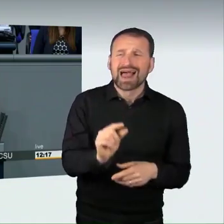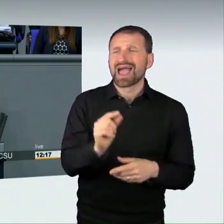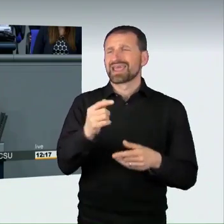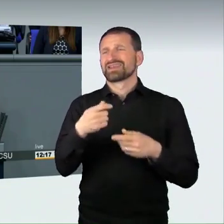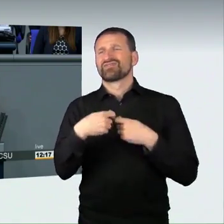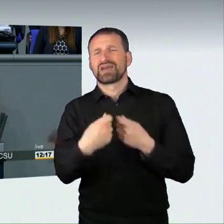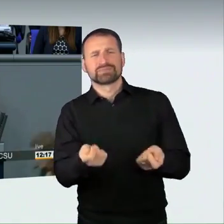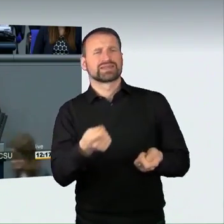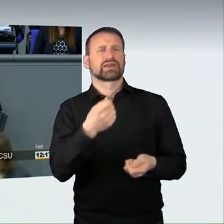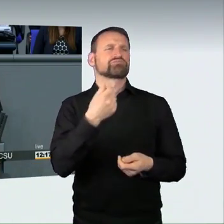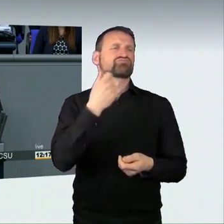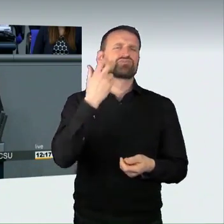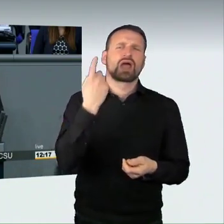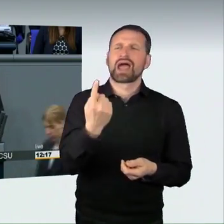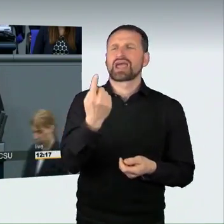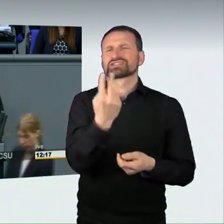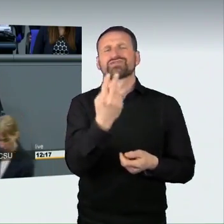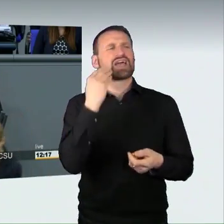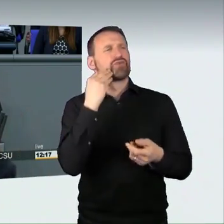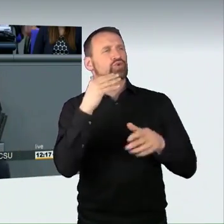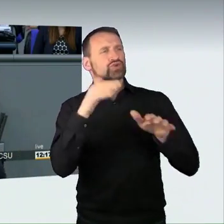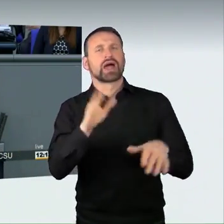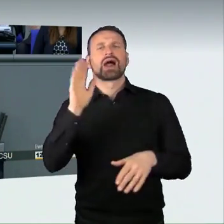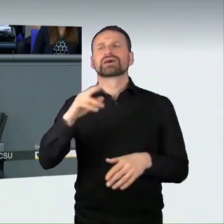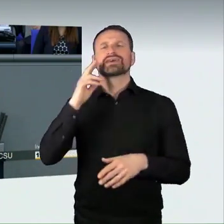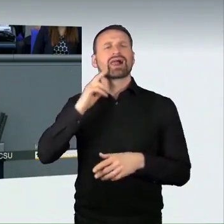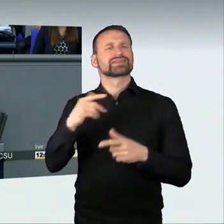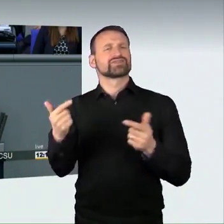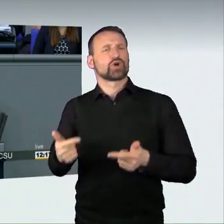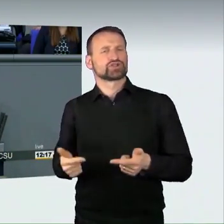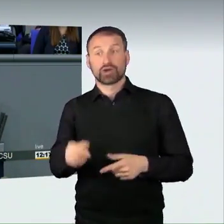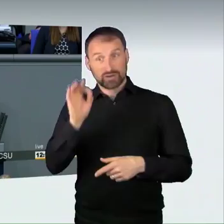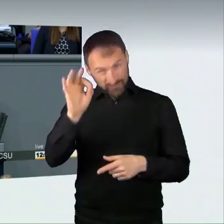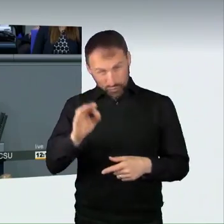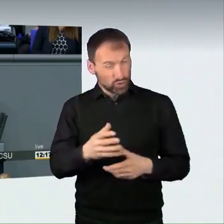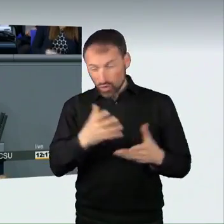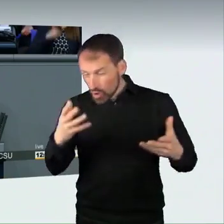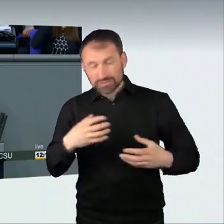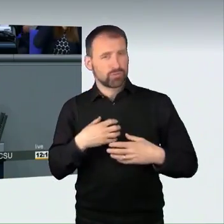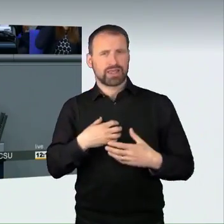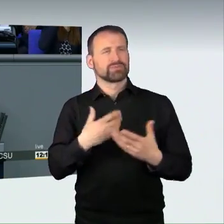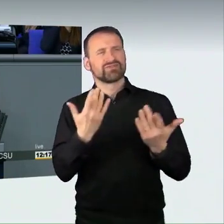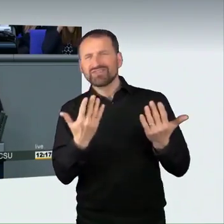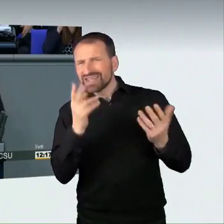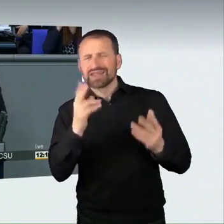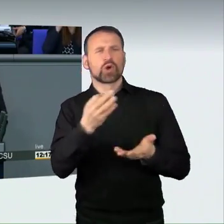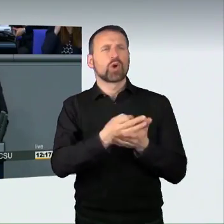als Altersvorsorge hat. Dieser hat große Probleme, zu bestimmen: Wie hoch ist denn eigentlich die ortsübliche Vergleichsmiete plus 10 Prozent?